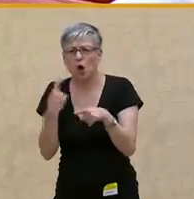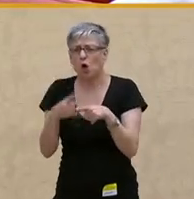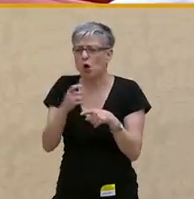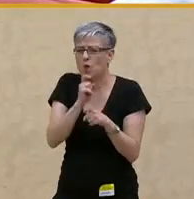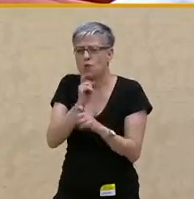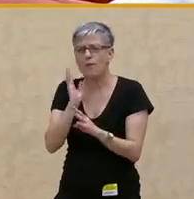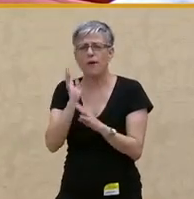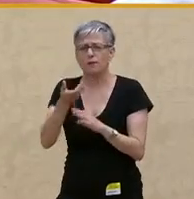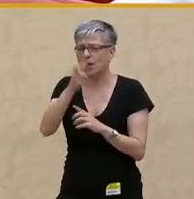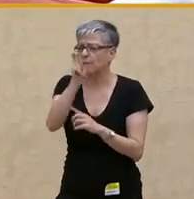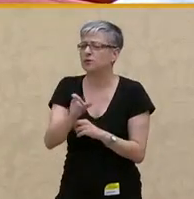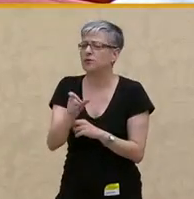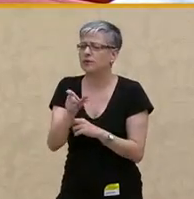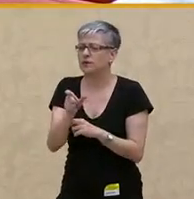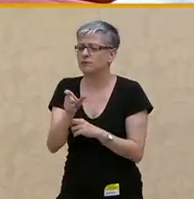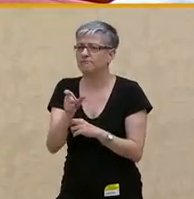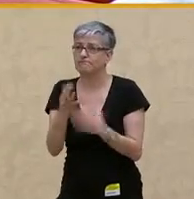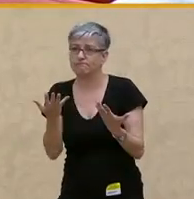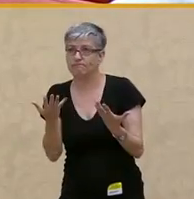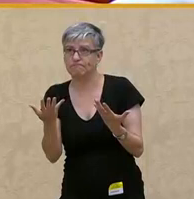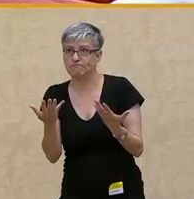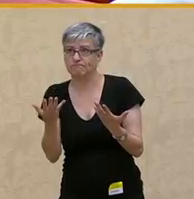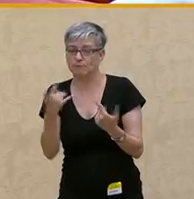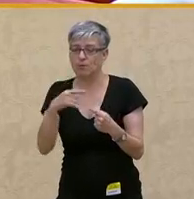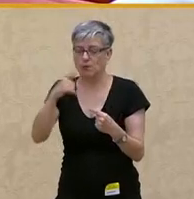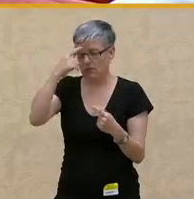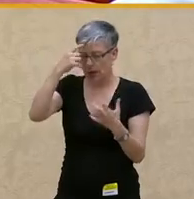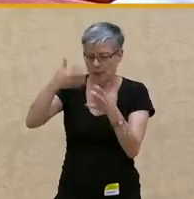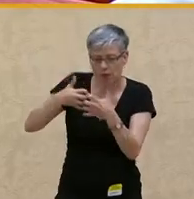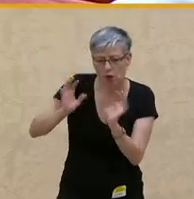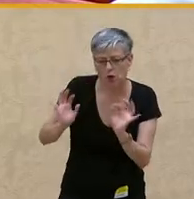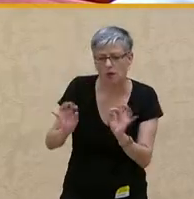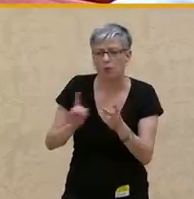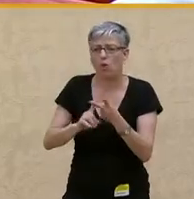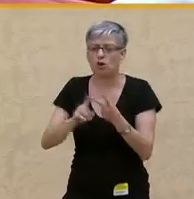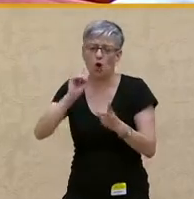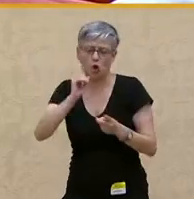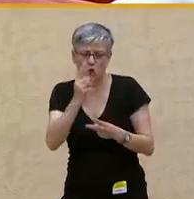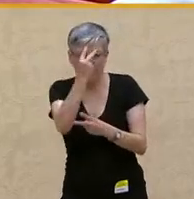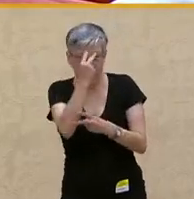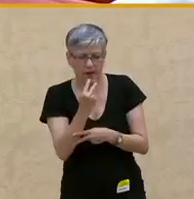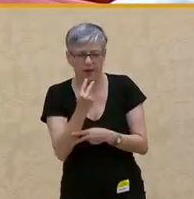persona que tiene un deterioro cognitivo o esta sordoceguera, que hemos estado viendo aquí hoy.